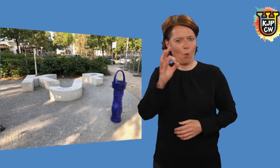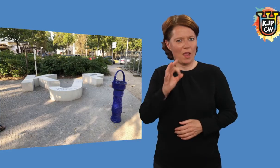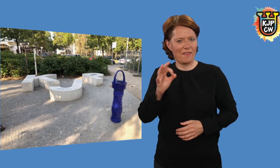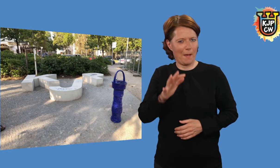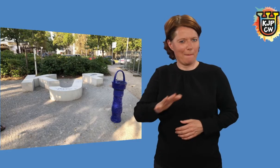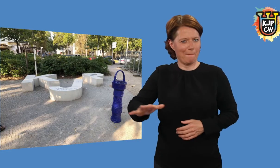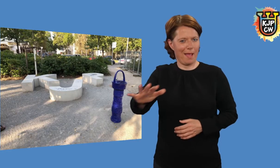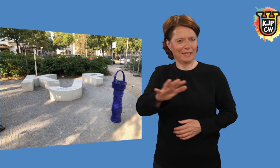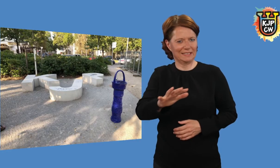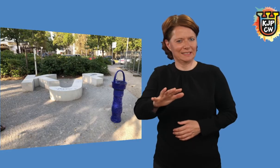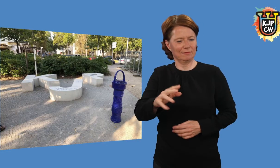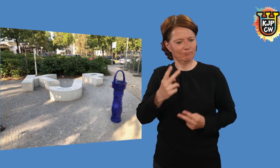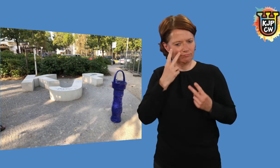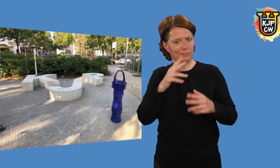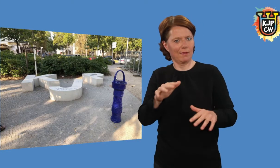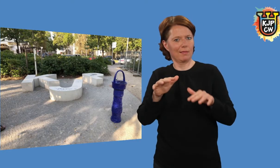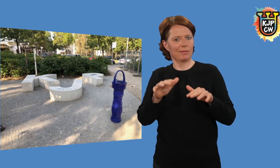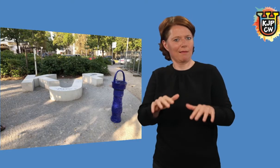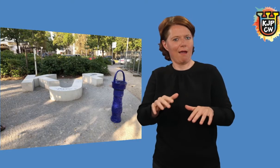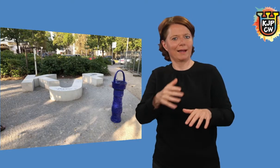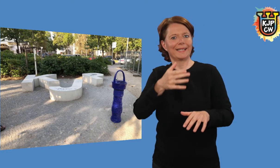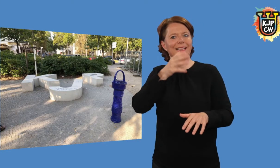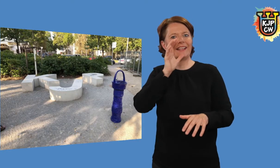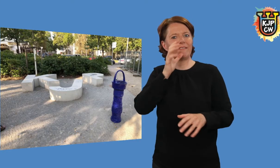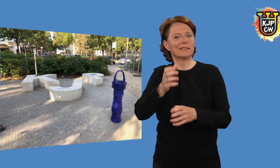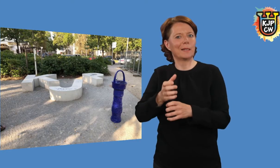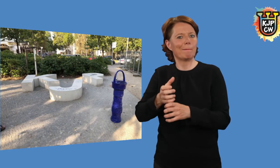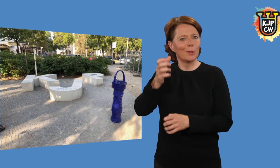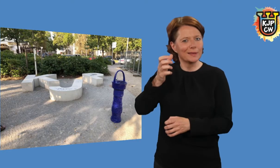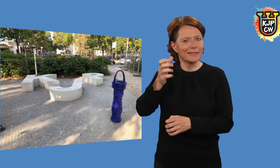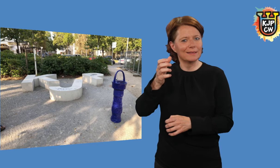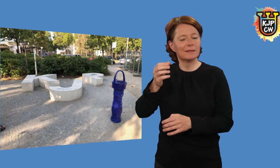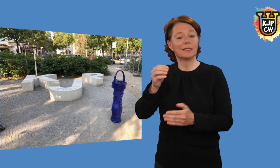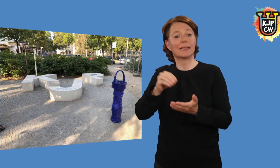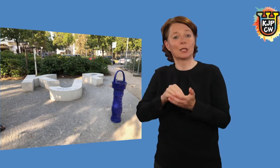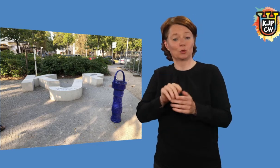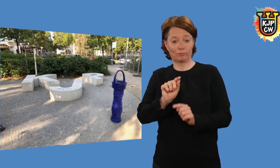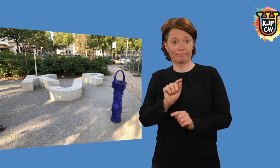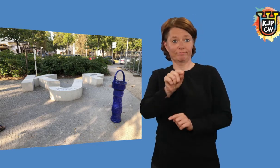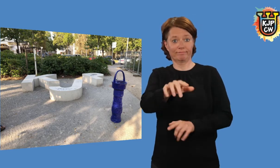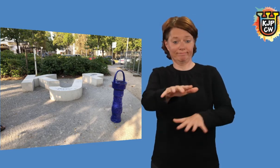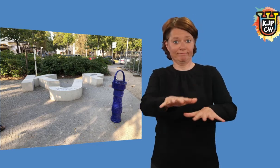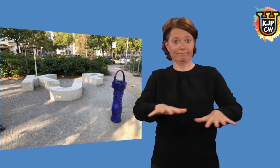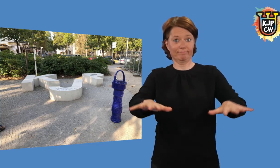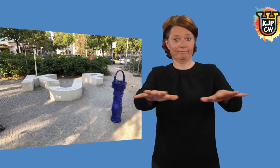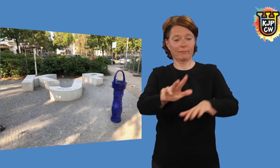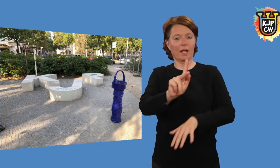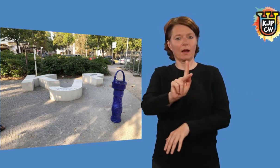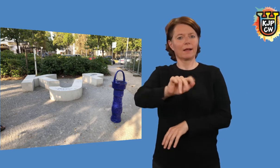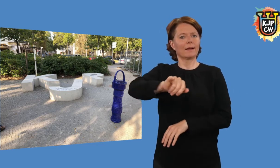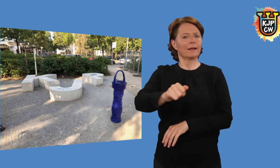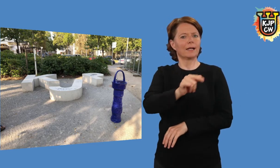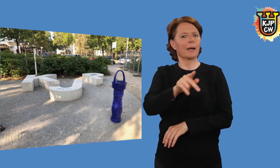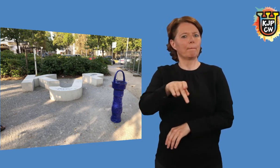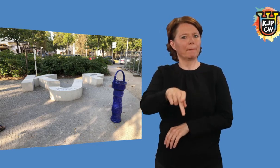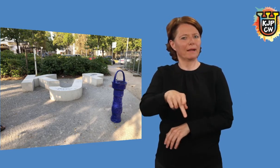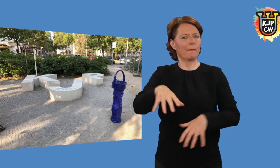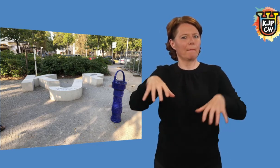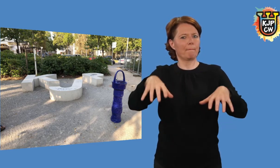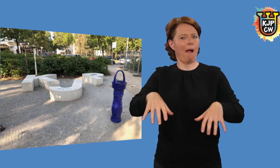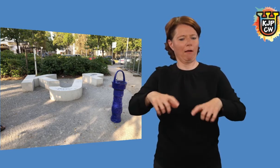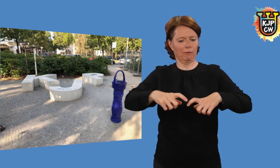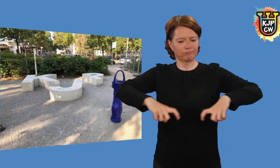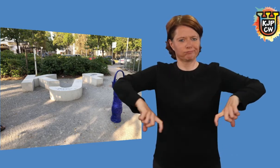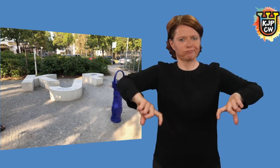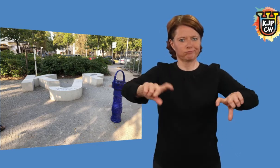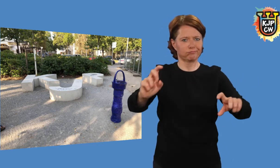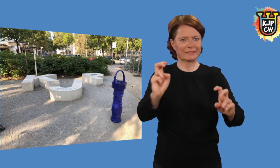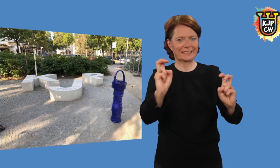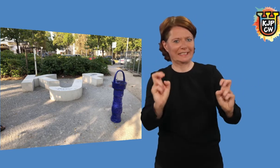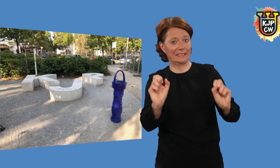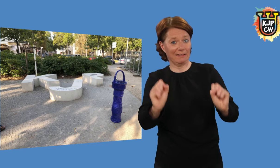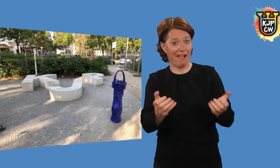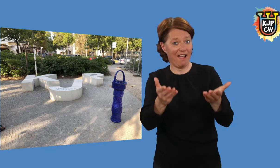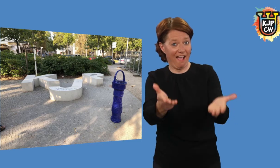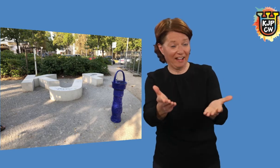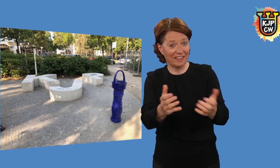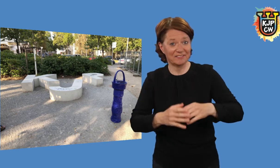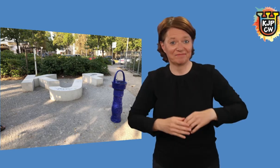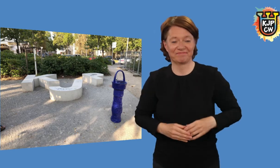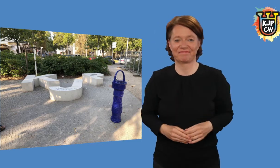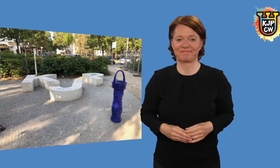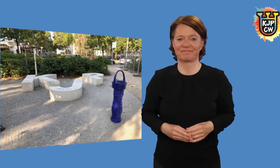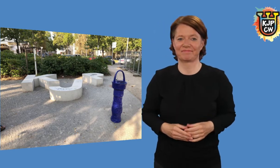Auf dem Olivaer Platz sprudelt der Trinkwasserbrunnen neben unseren "KJP"-Bänken.